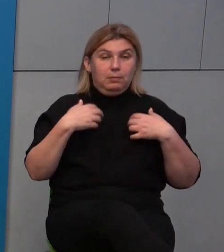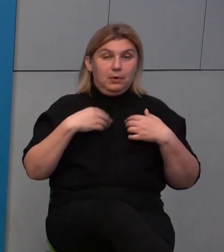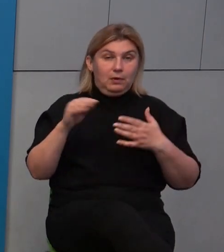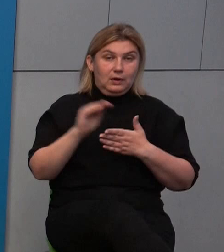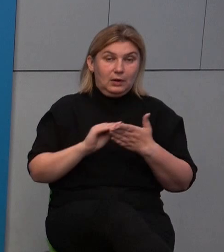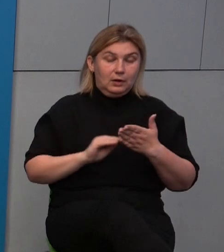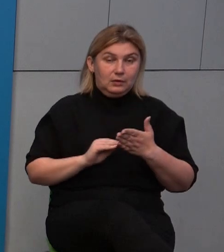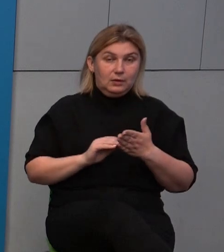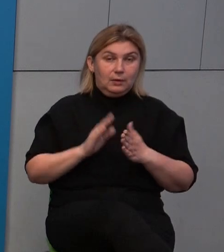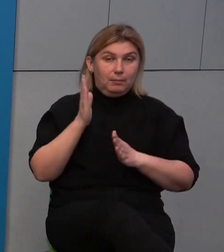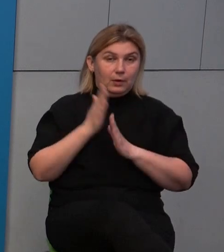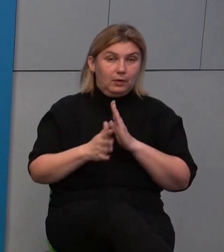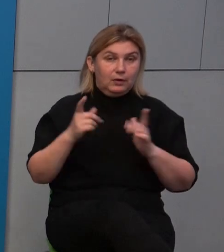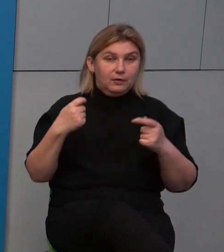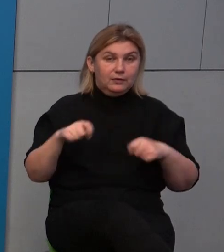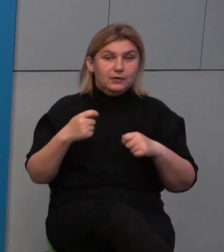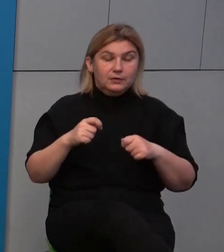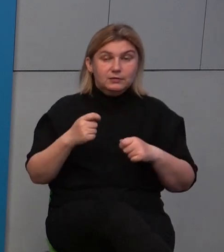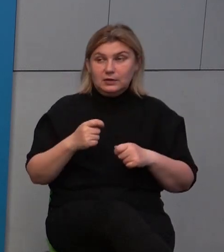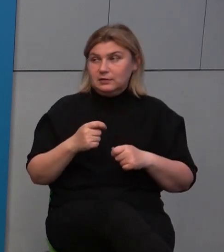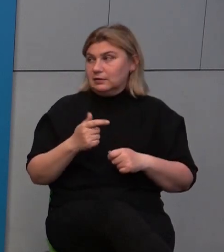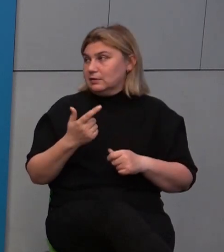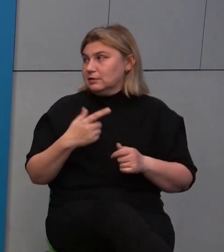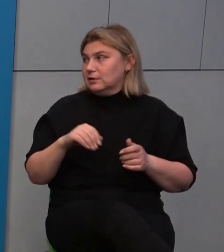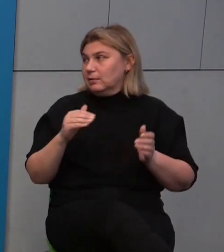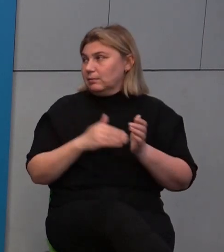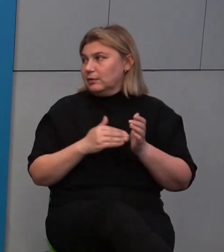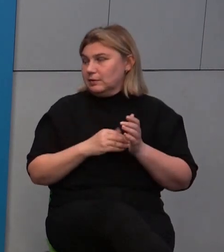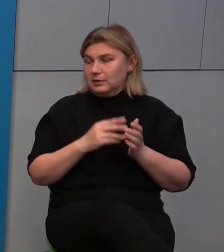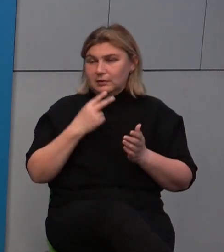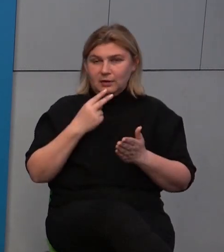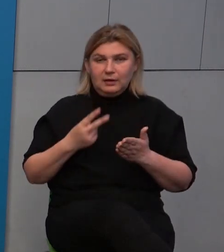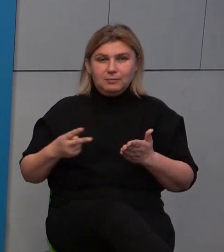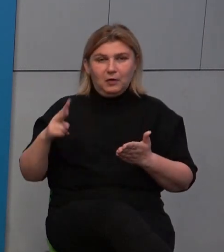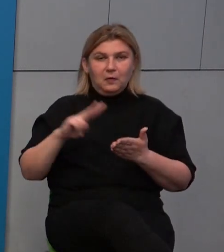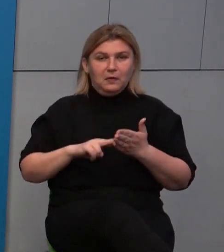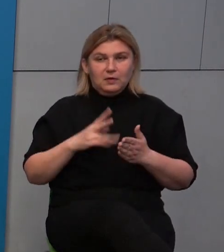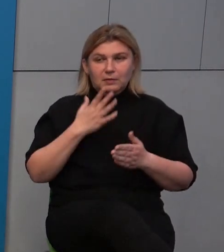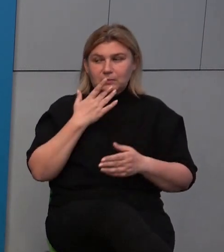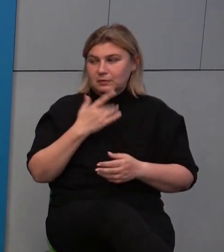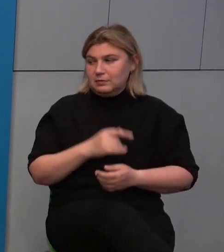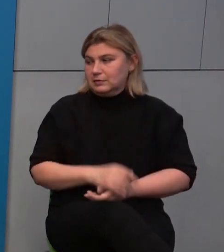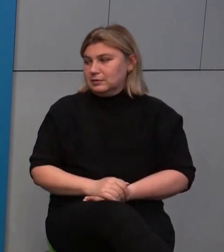I to w Szczecinie chyba nie trzeba tego jakoś dwa razy mówić